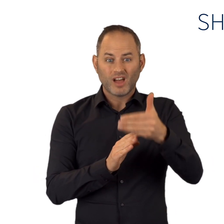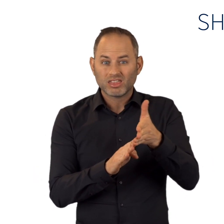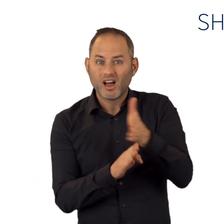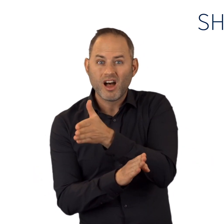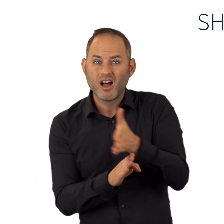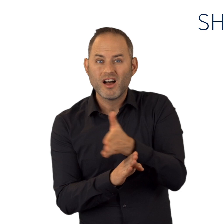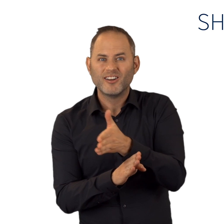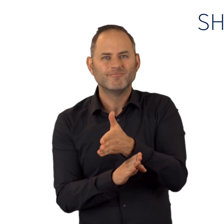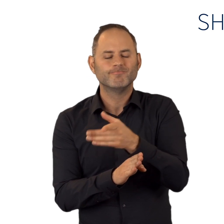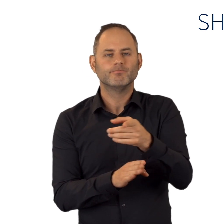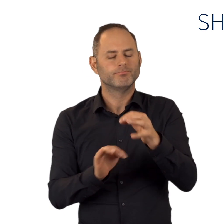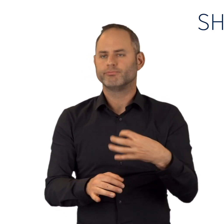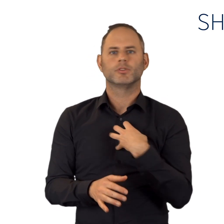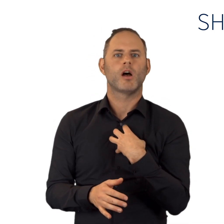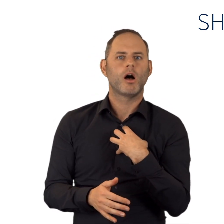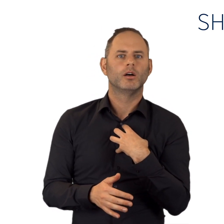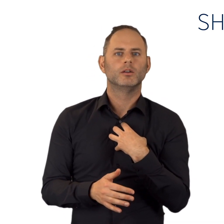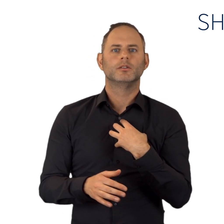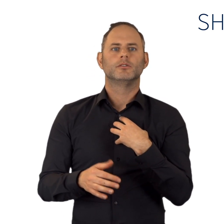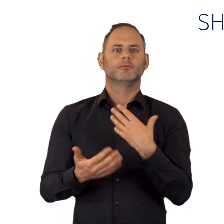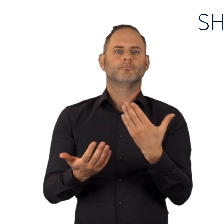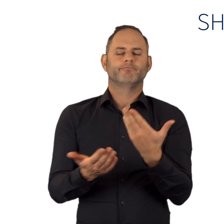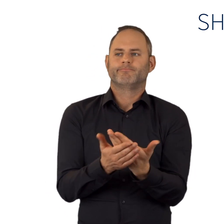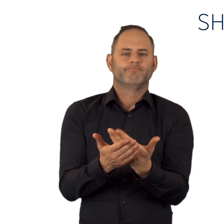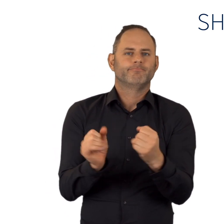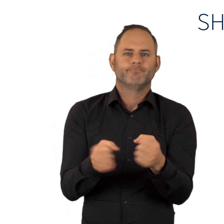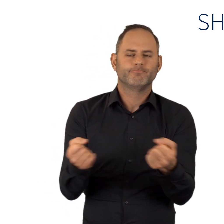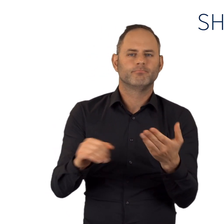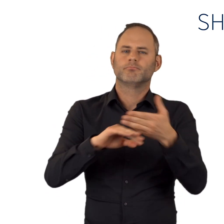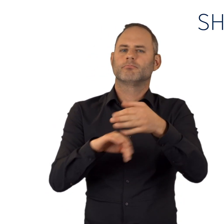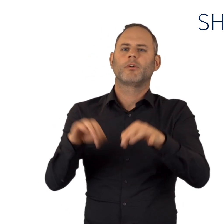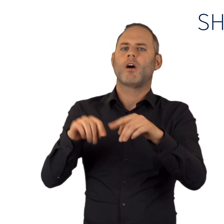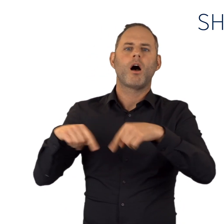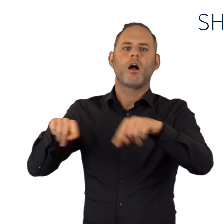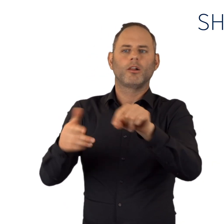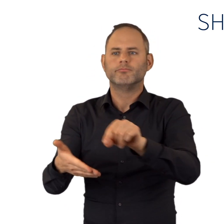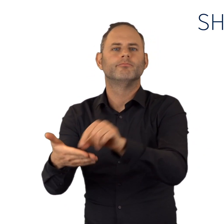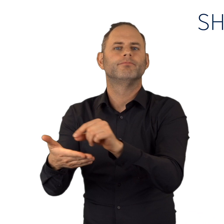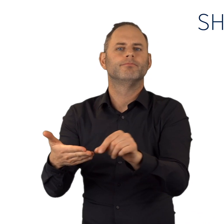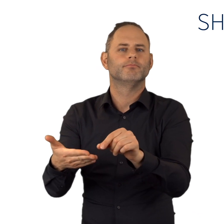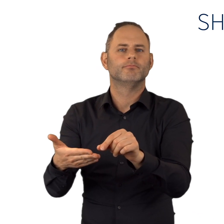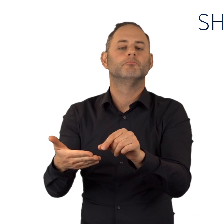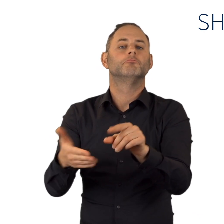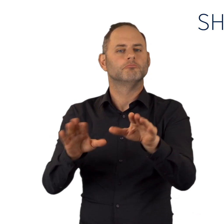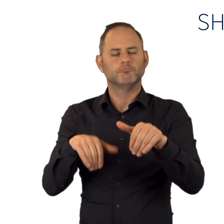Wer danach erkrankt und deshalb nicht im Wahlraum wählen kann,